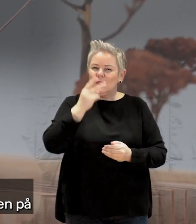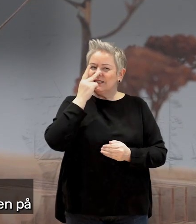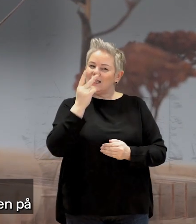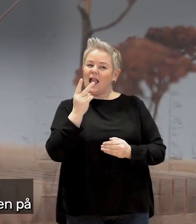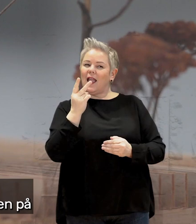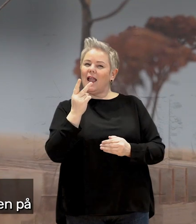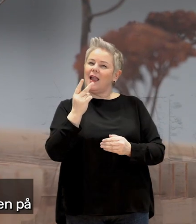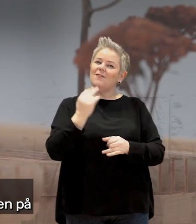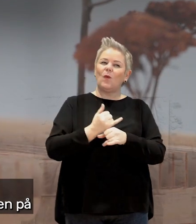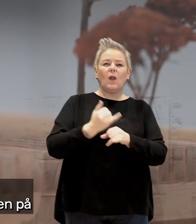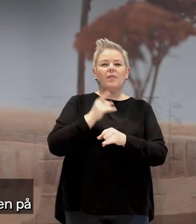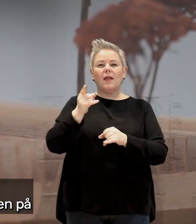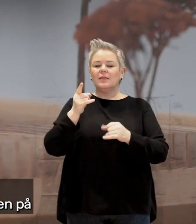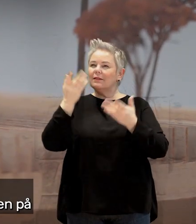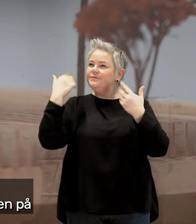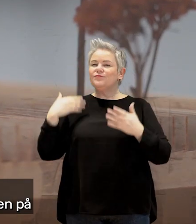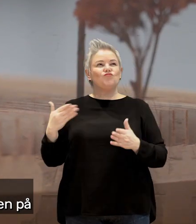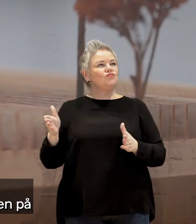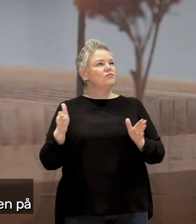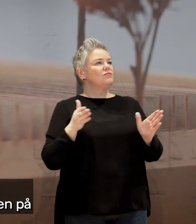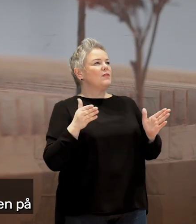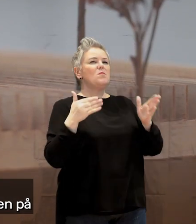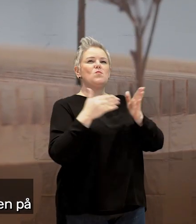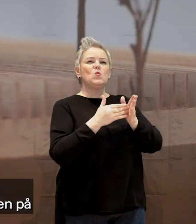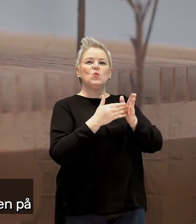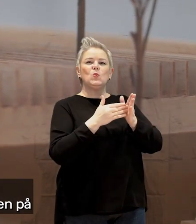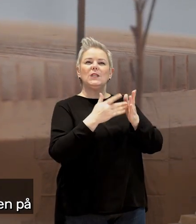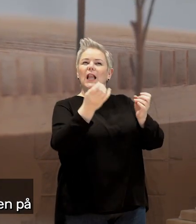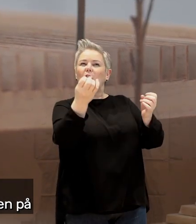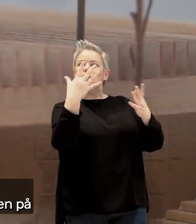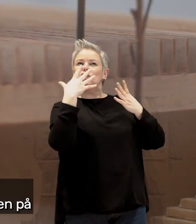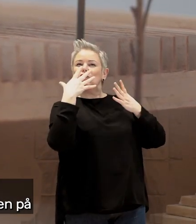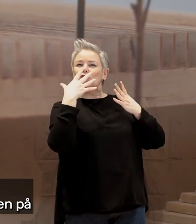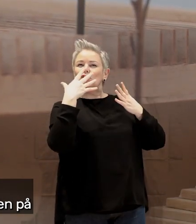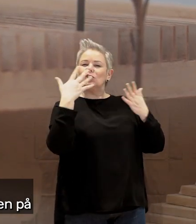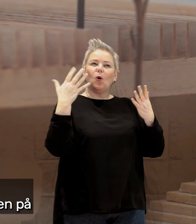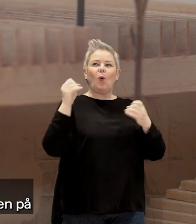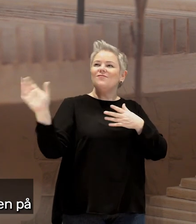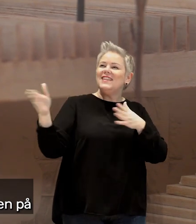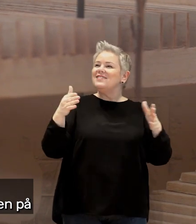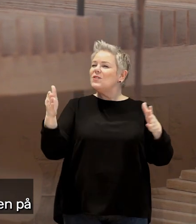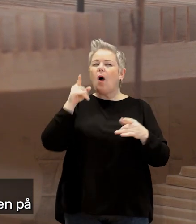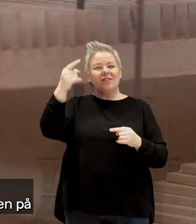du kunne se måten han vendte seg mot lyset og vinden på